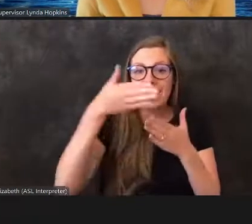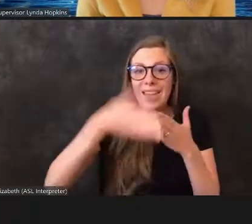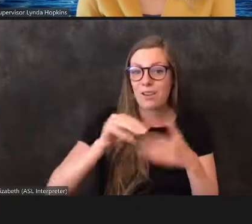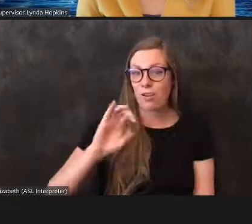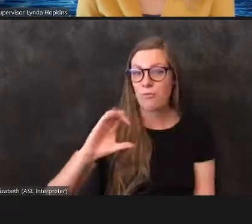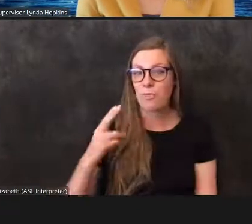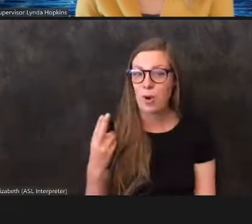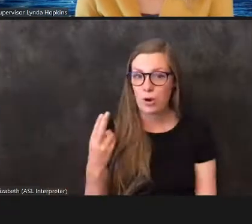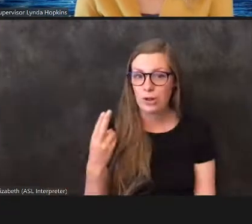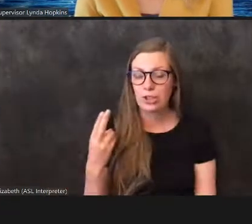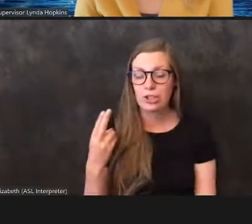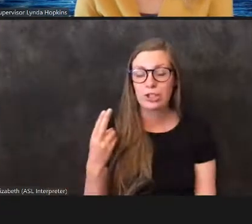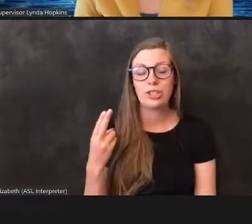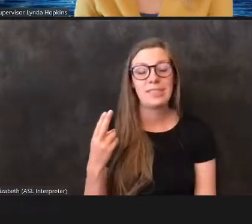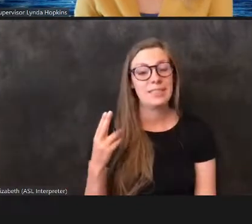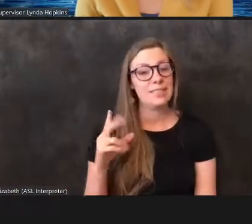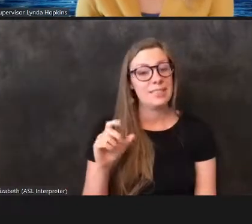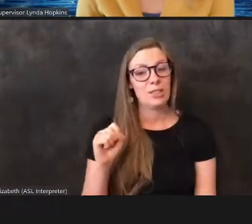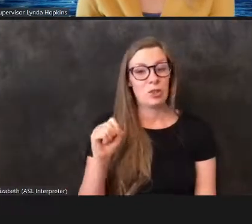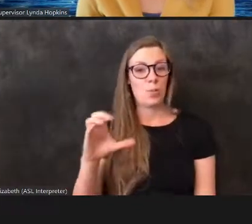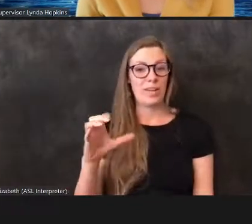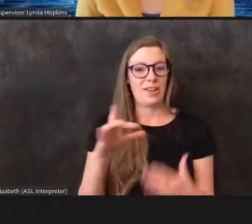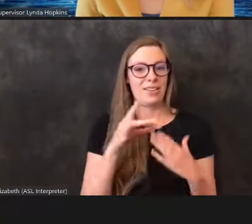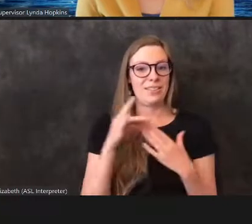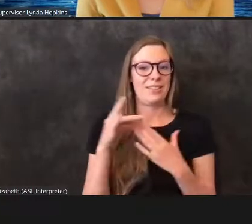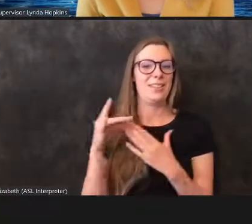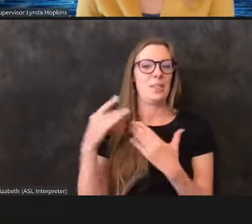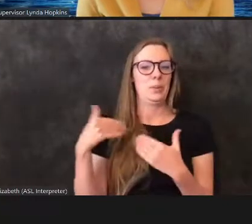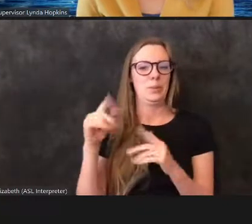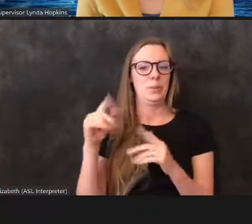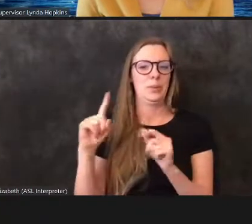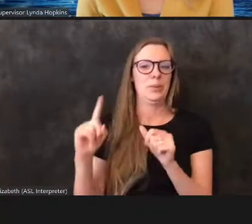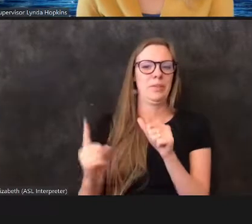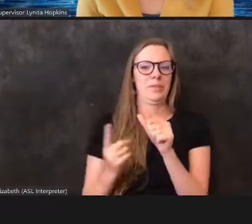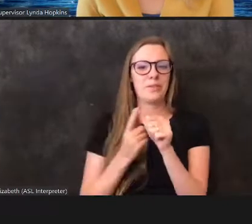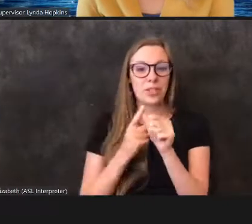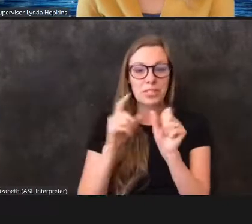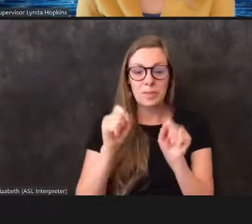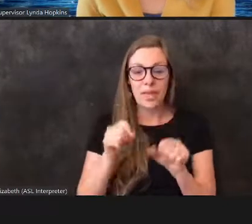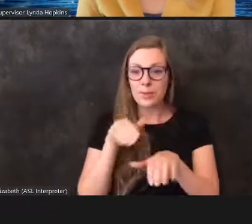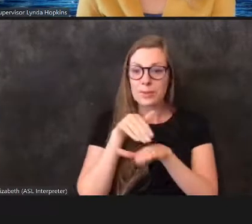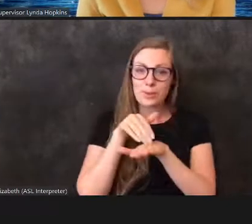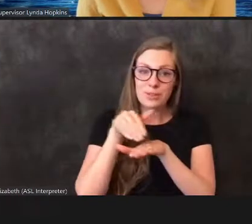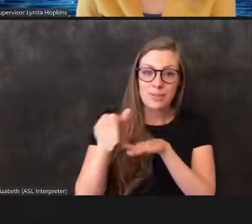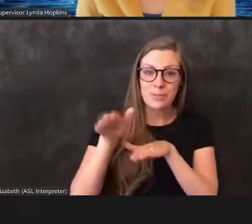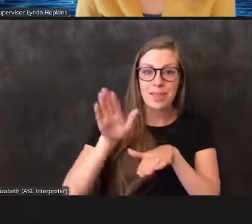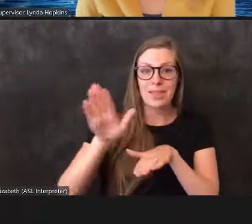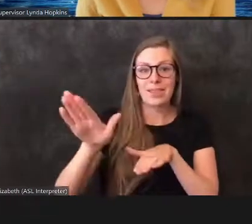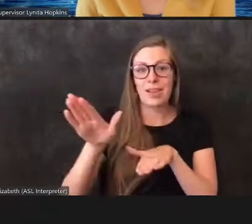al Estado para el final de marzo, que decide que son McAllen. Lideran el grupo el primero en llegar ahí,